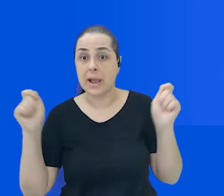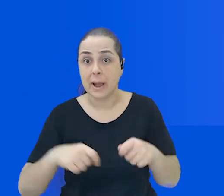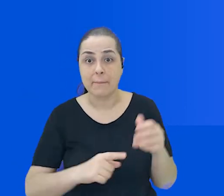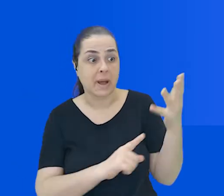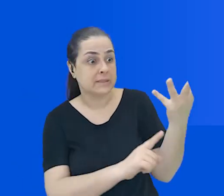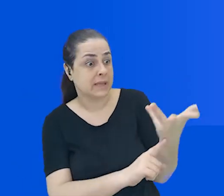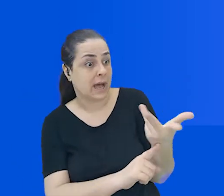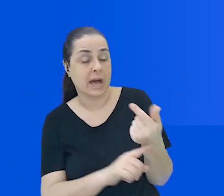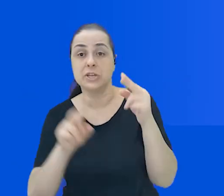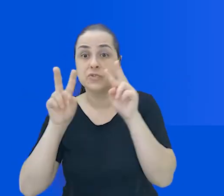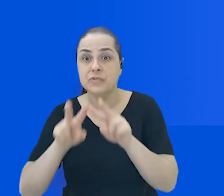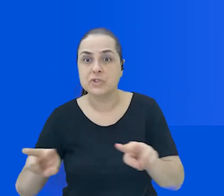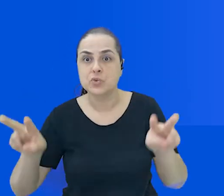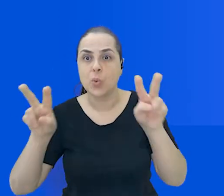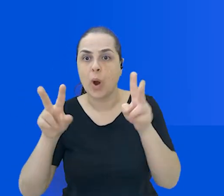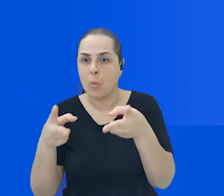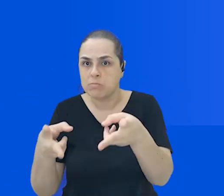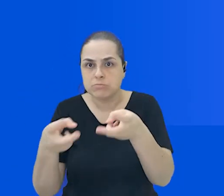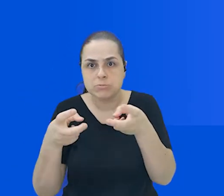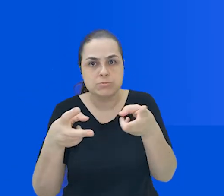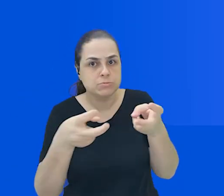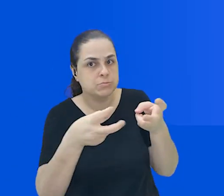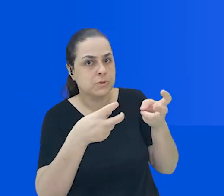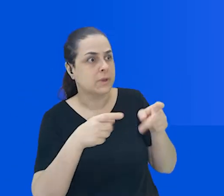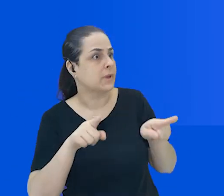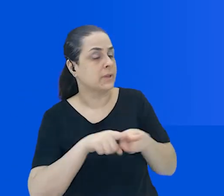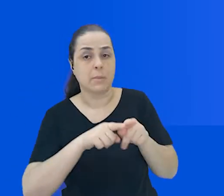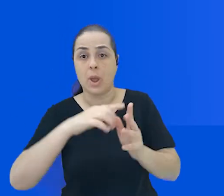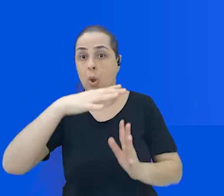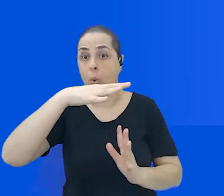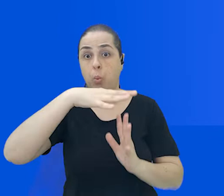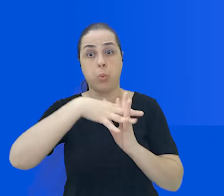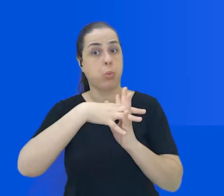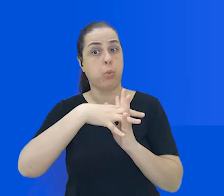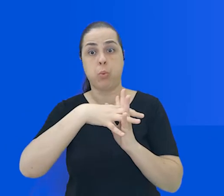tanto na parte visual, e isso ultrapassa a maneira como o muito